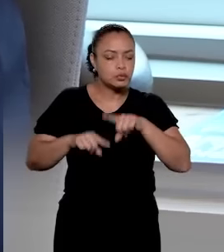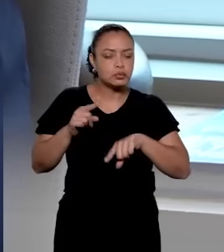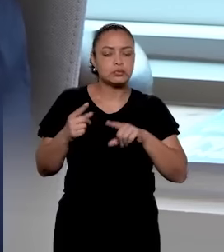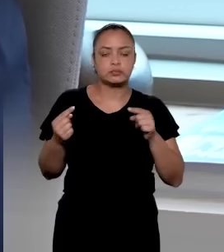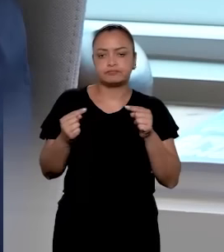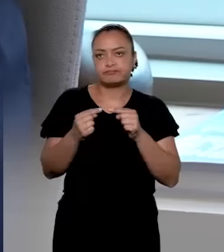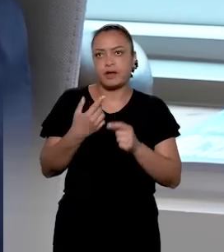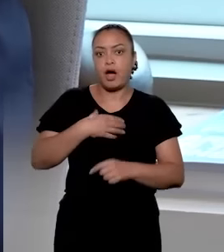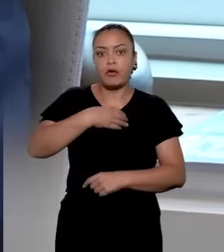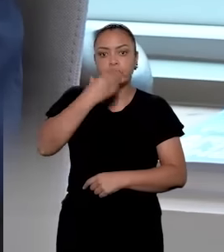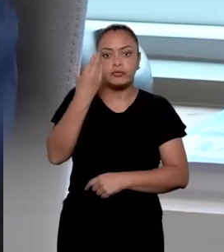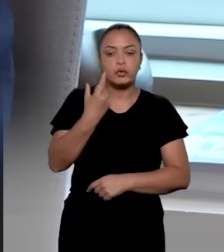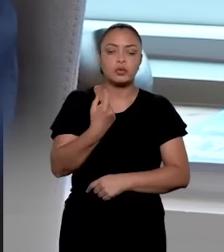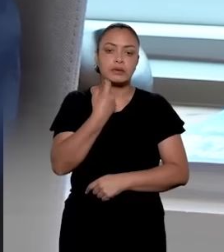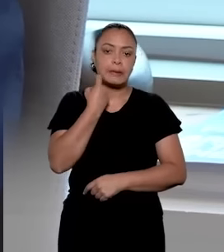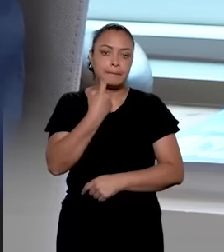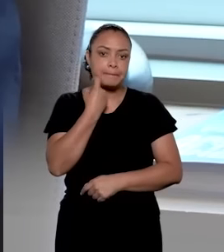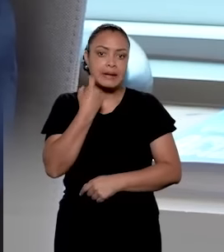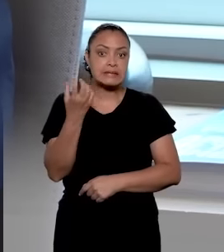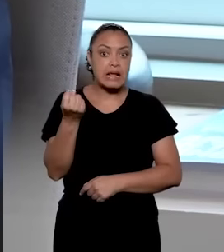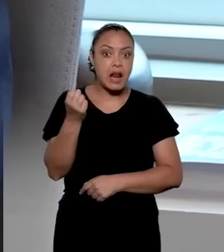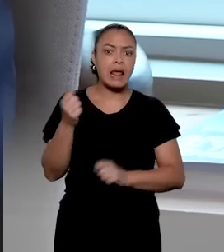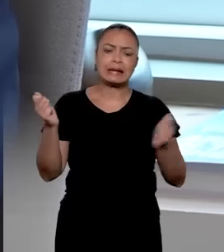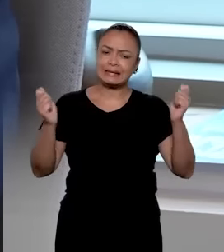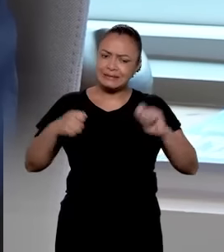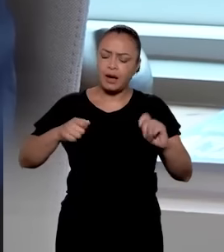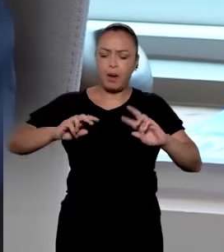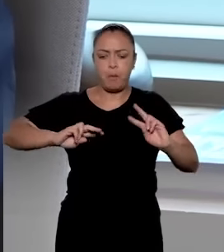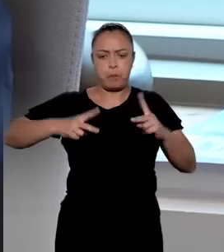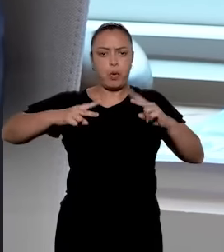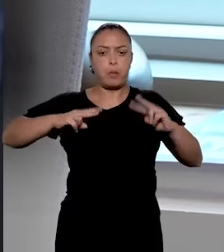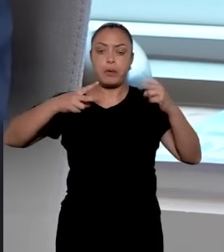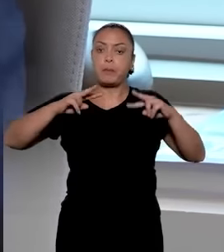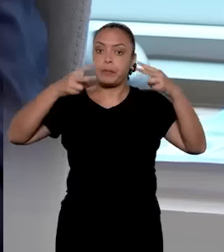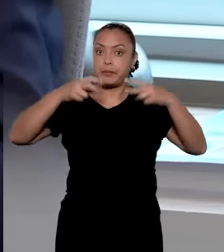Então, há produtos como frutas, pescado, leite, que podemos crescer muito mais,